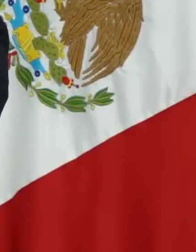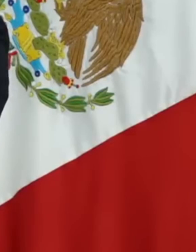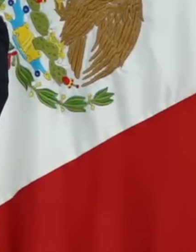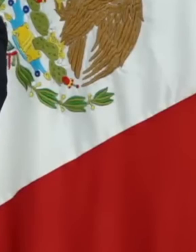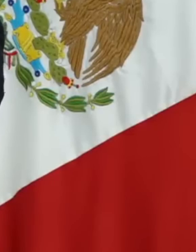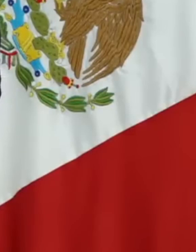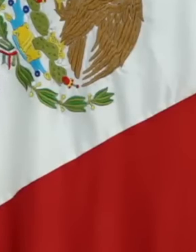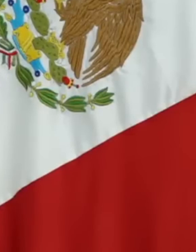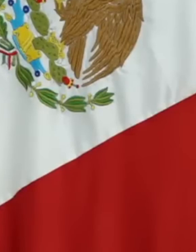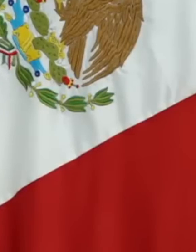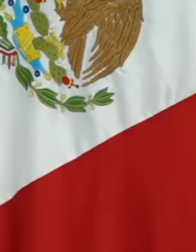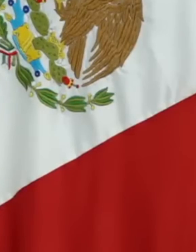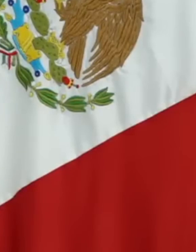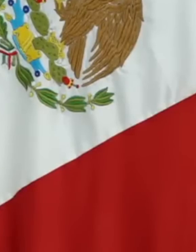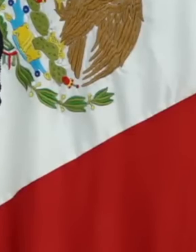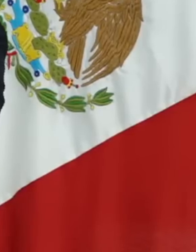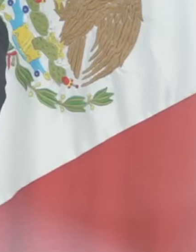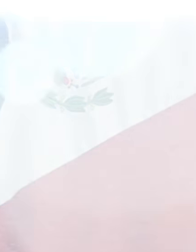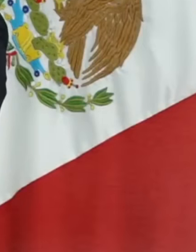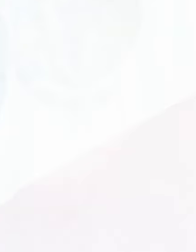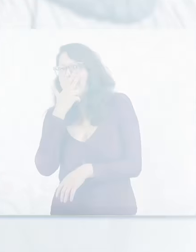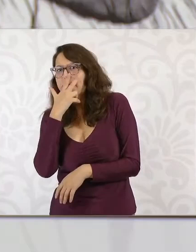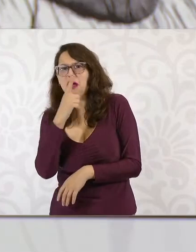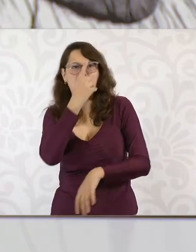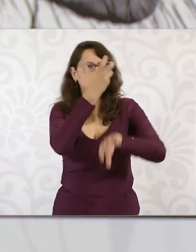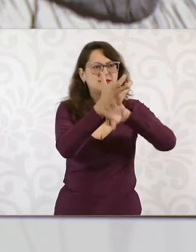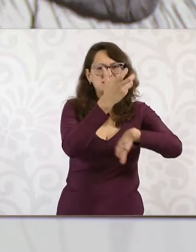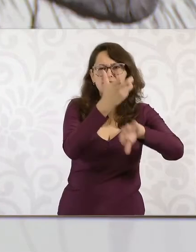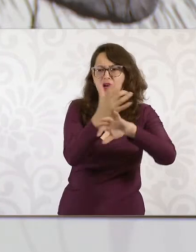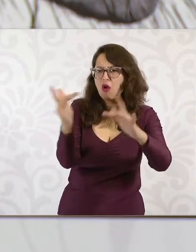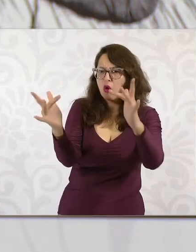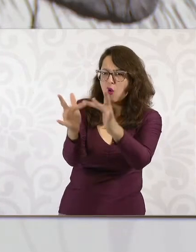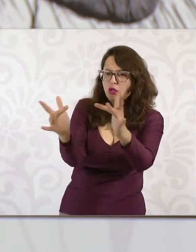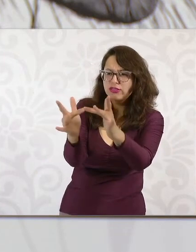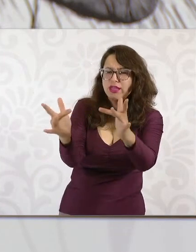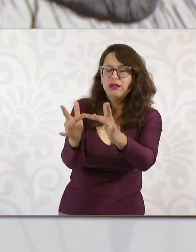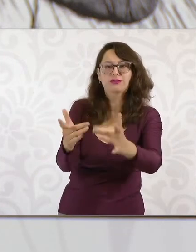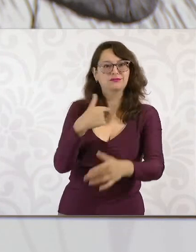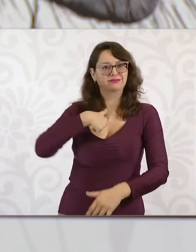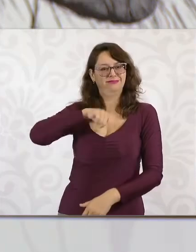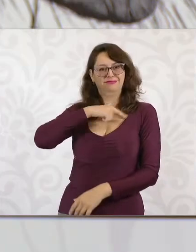Unidos. La presidenta de México, Claudia Shinpardo, ha iniciado una investigación